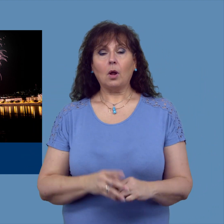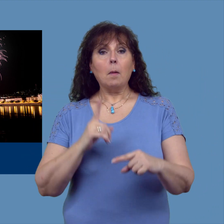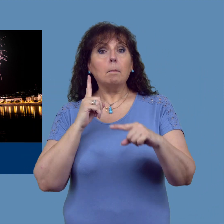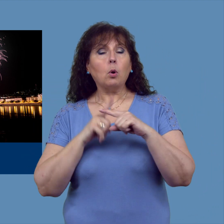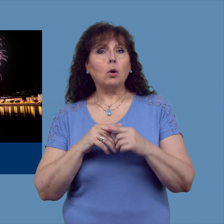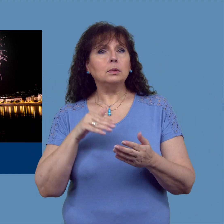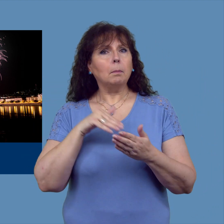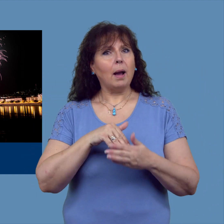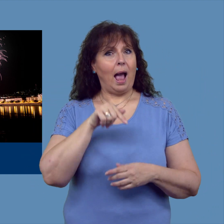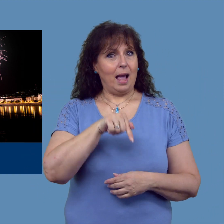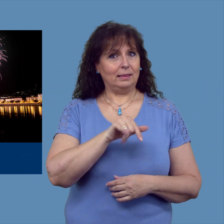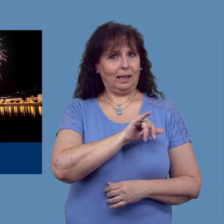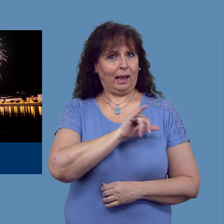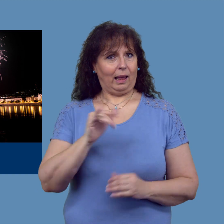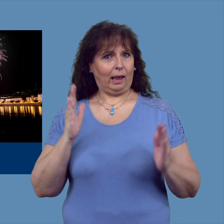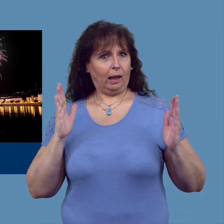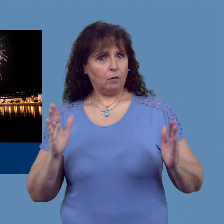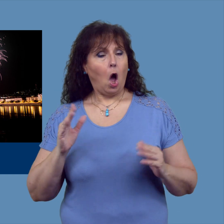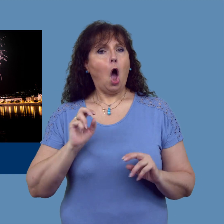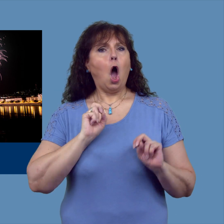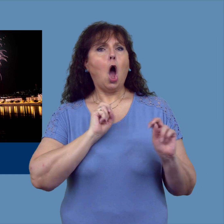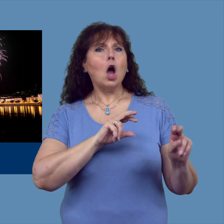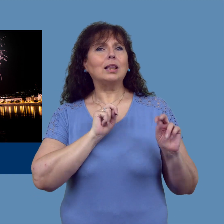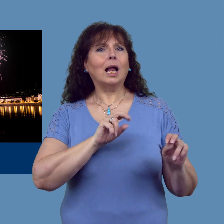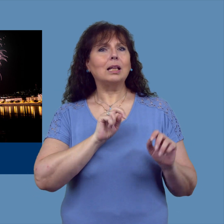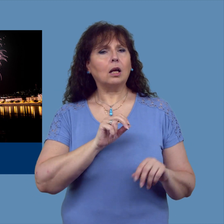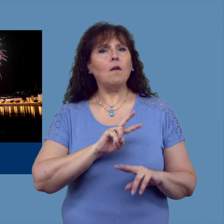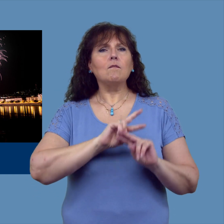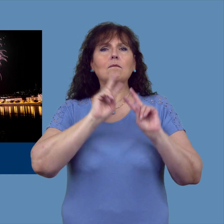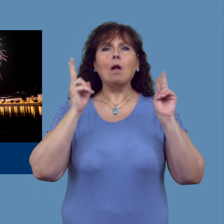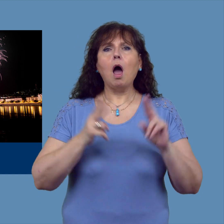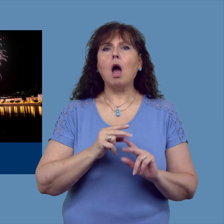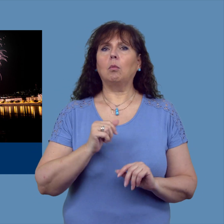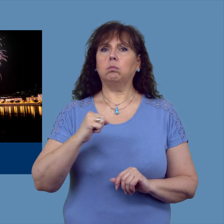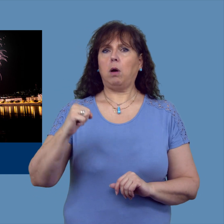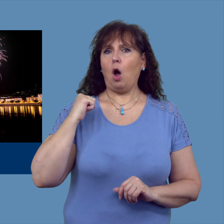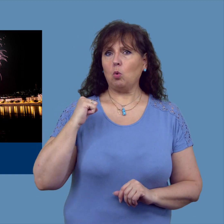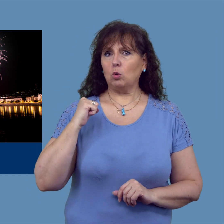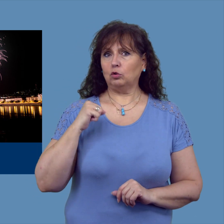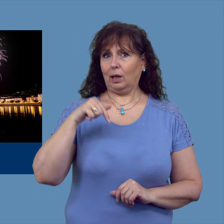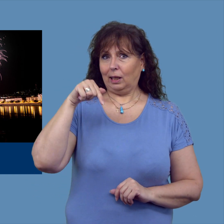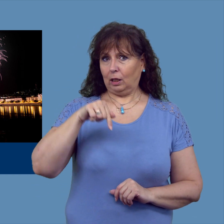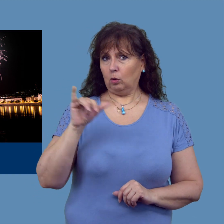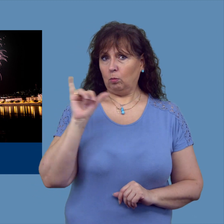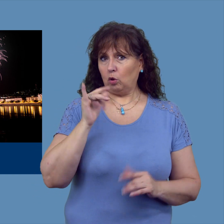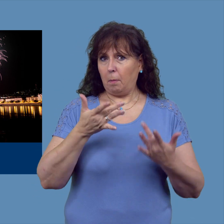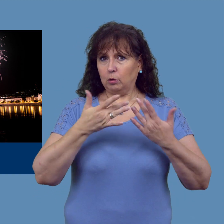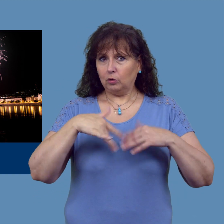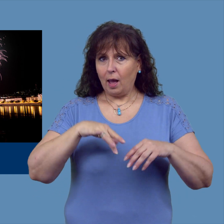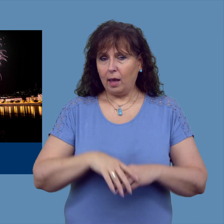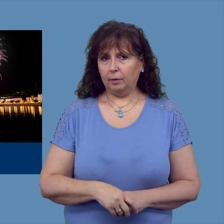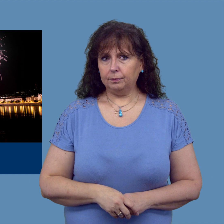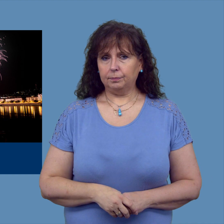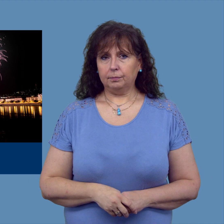Idén az atlétikai világbajnokság,